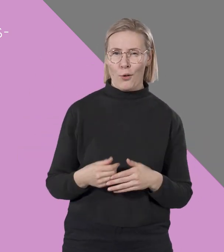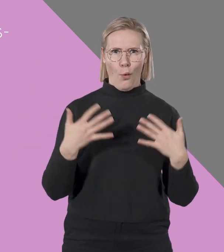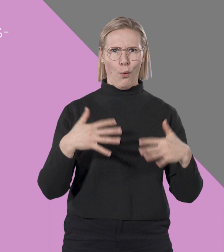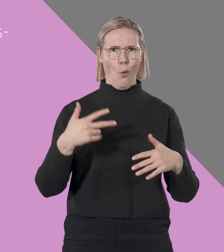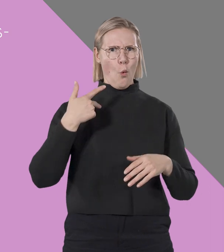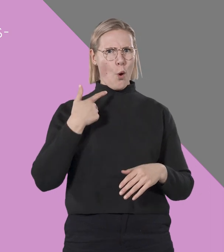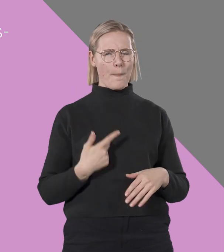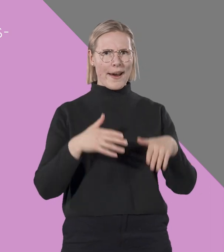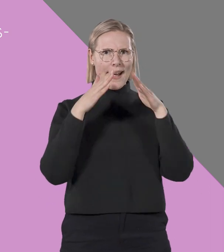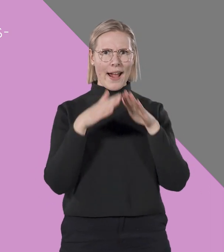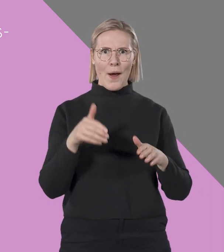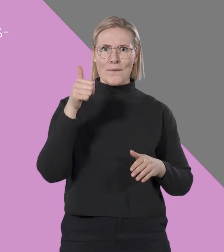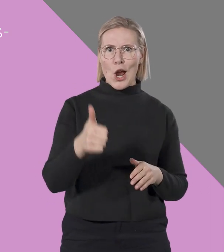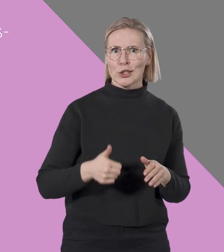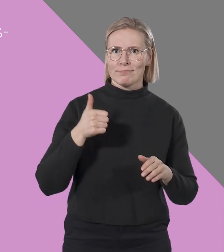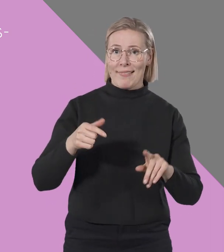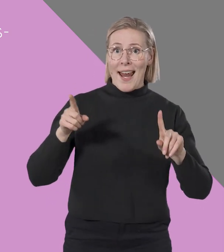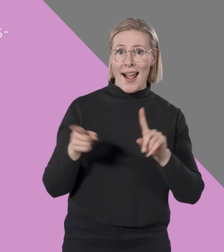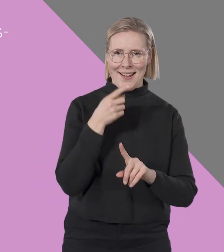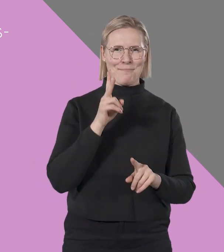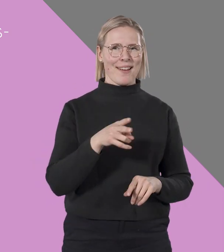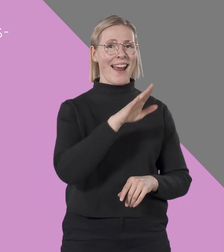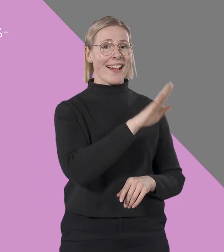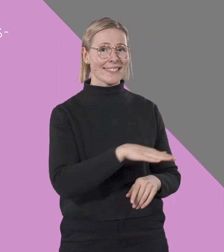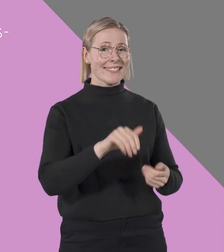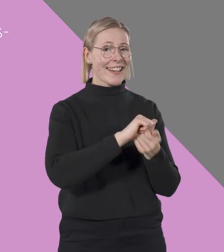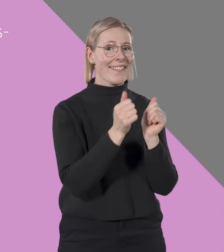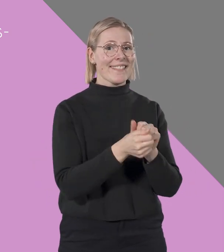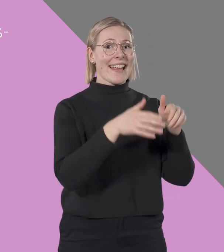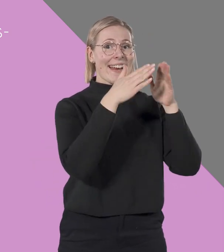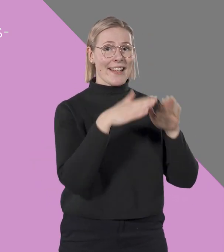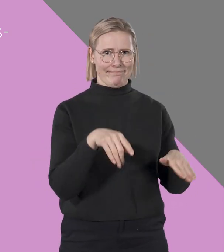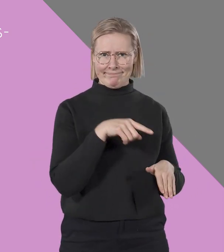Huikea leirivuosi starttaa lasten talvileirillä, -